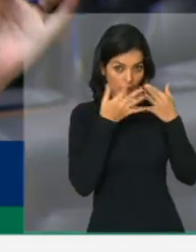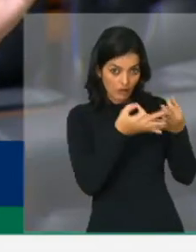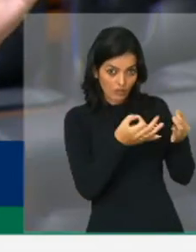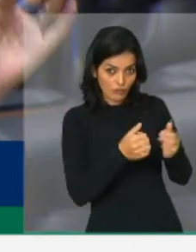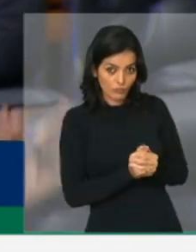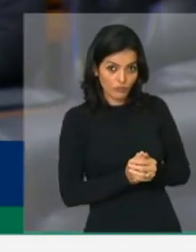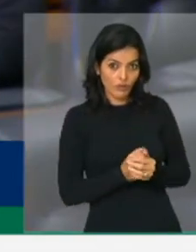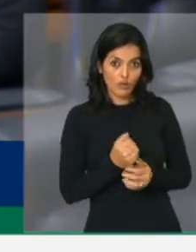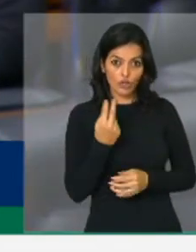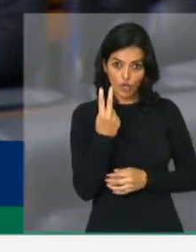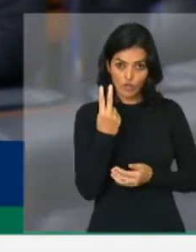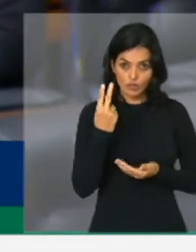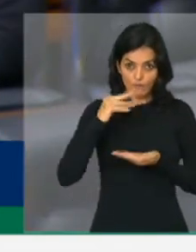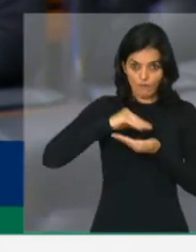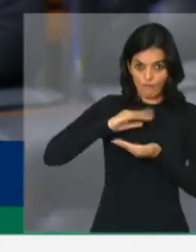ISSO NÃO CONTRIBUI EM NADA